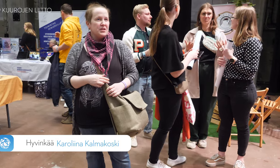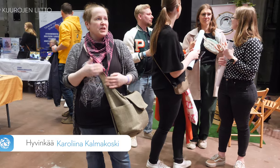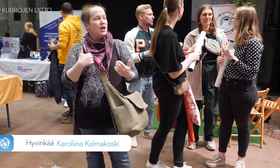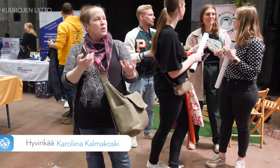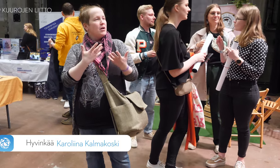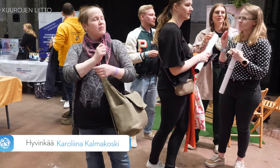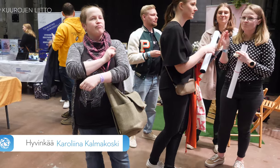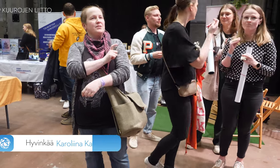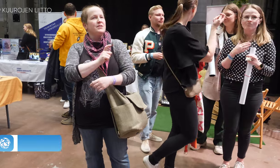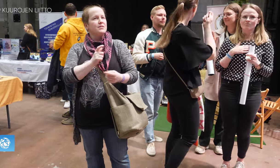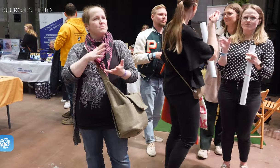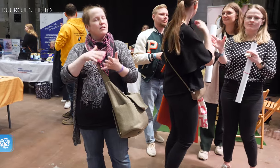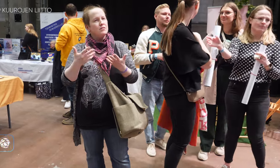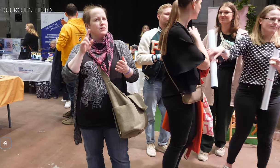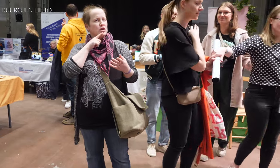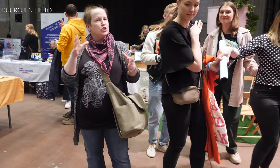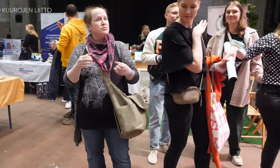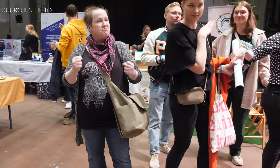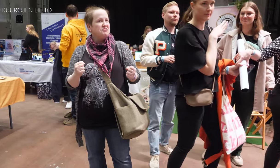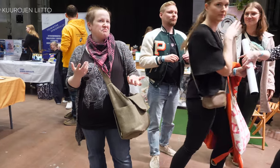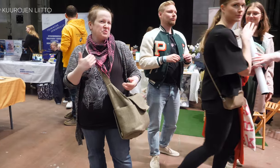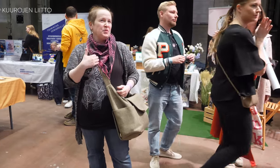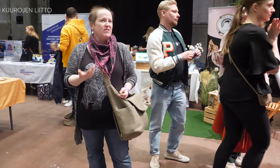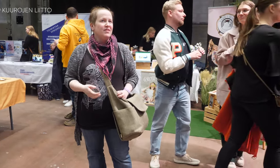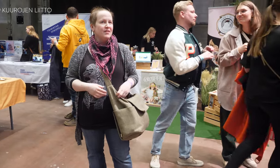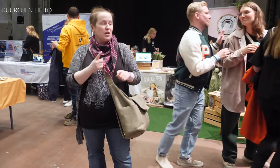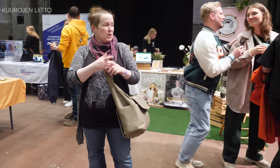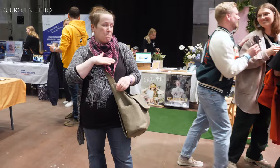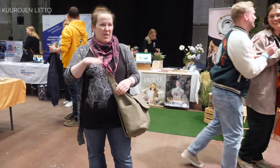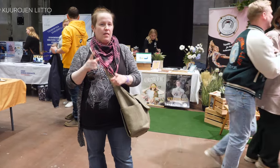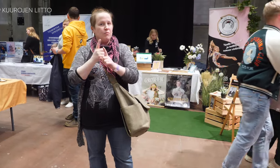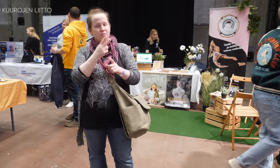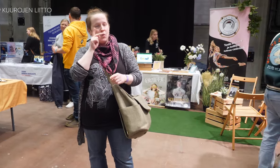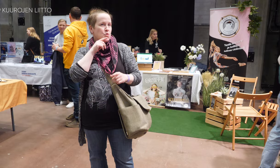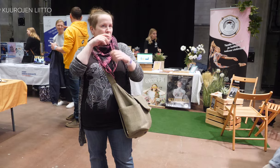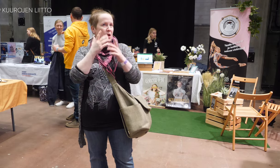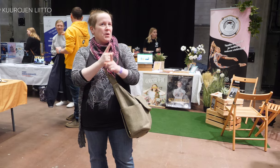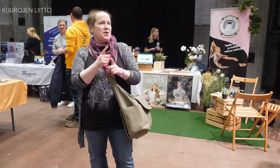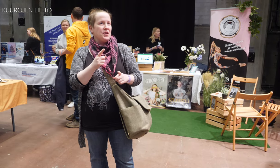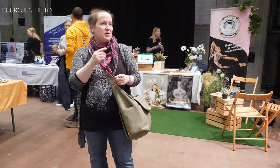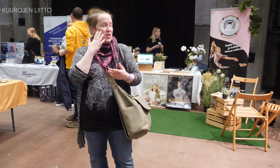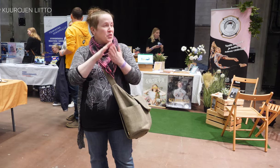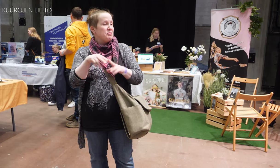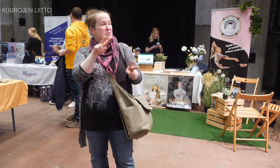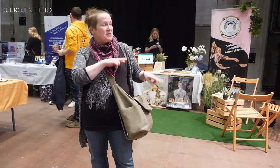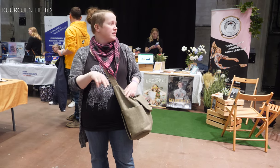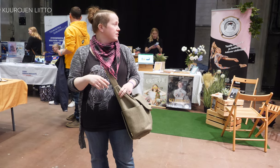Koen voimaantuvani viittomakielisestä yhteisöstä ja kuurojen kulttuurista. Lapseni on myös mukana tutustumassa kulttuuripäiviin.